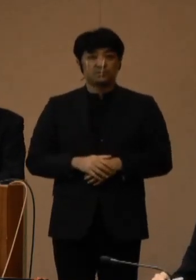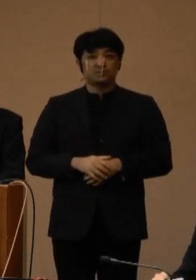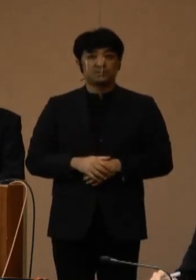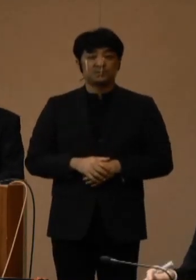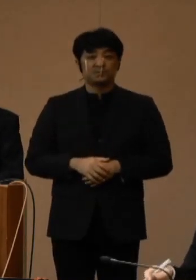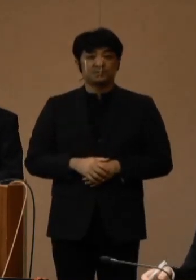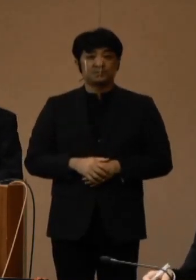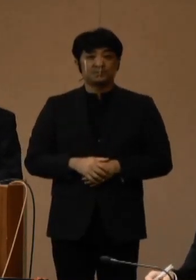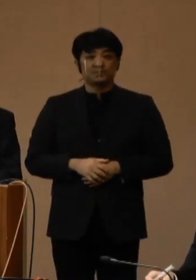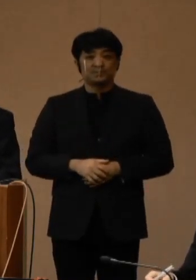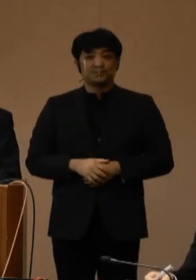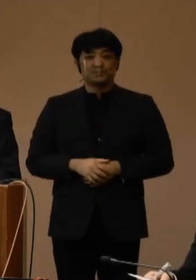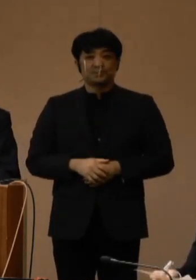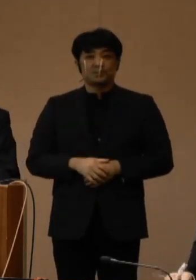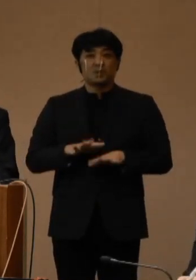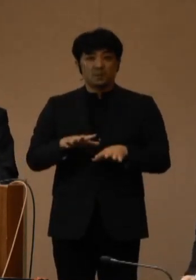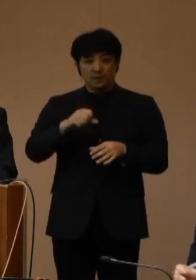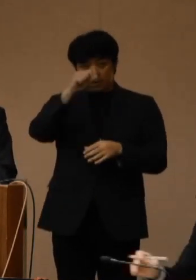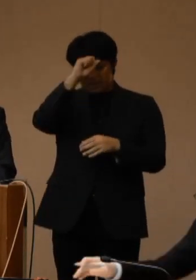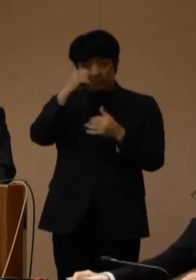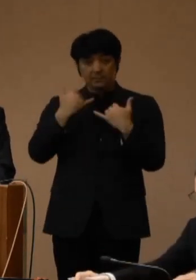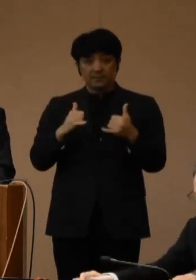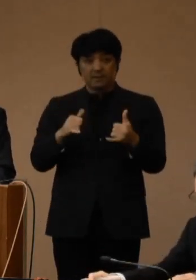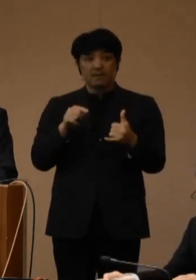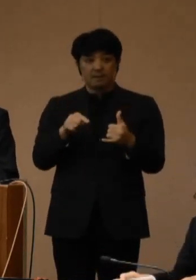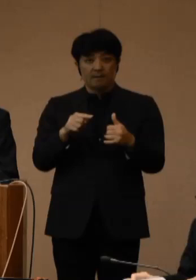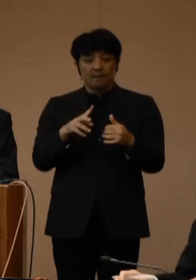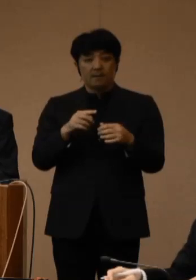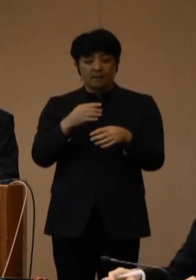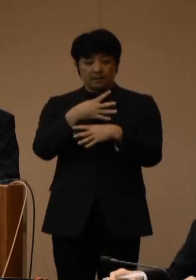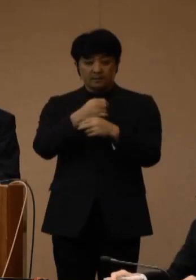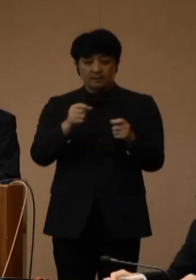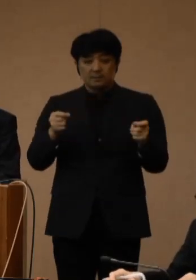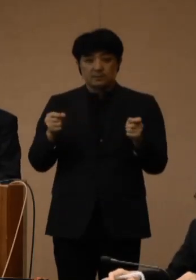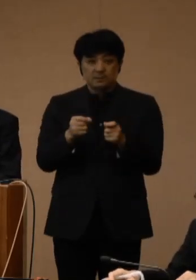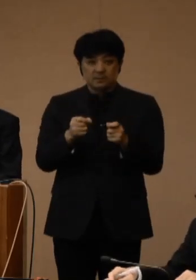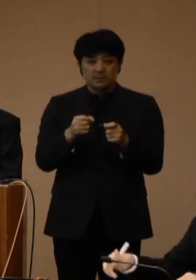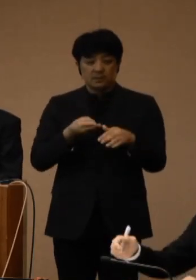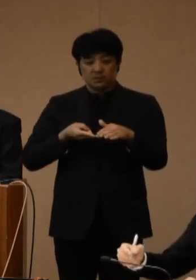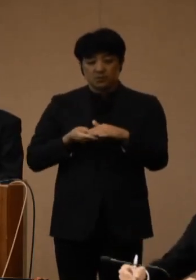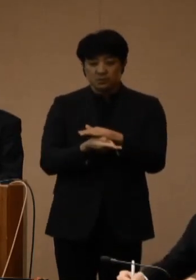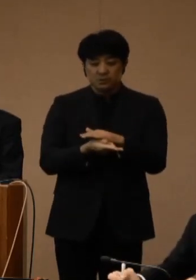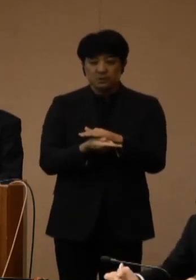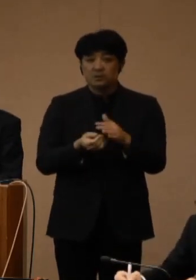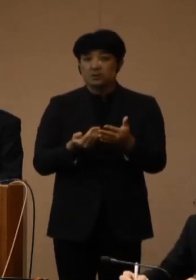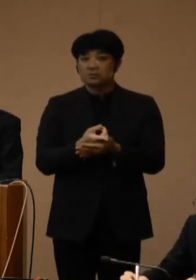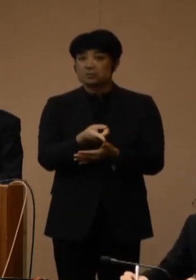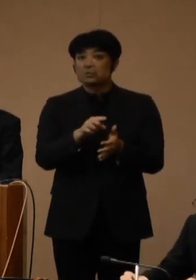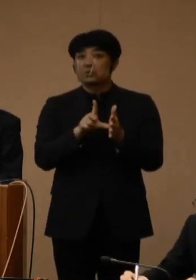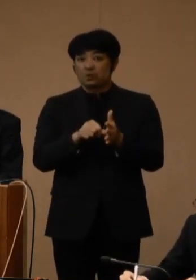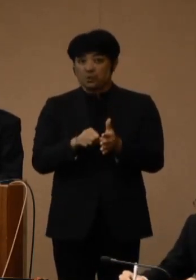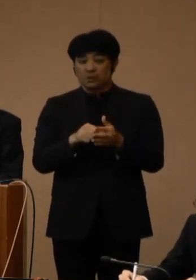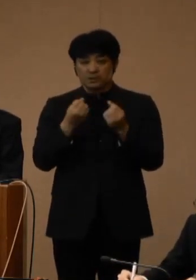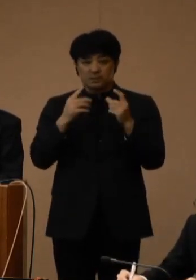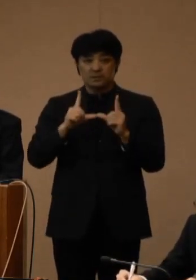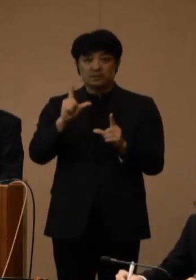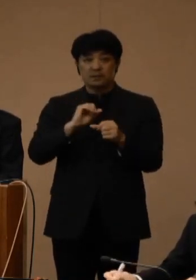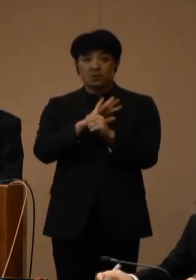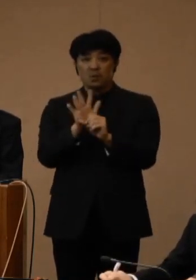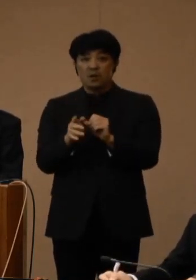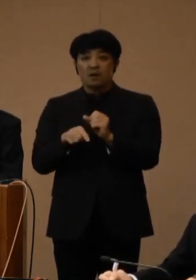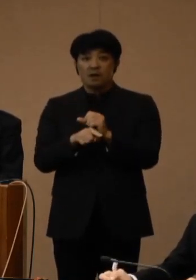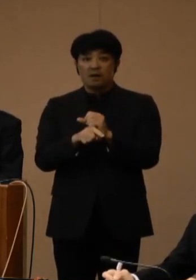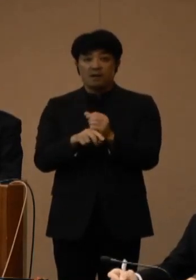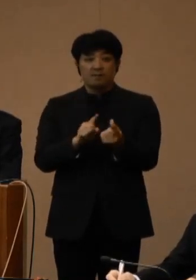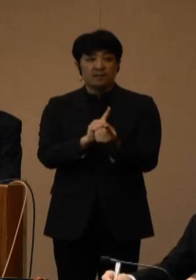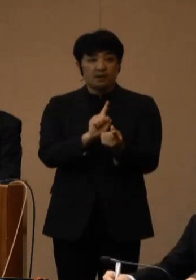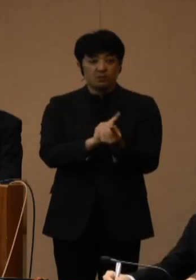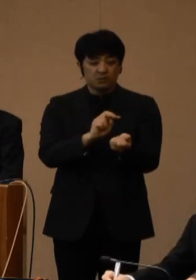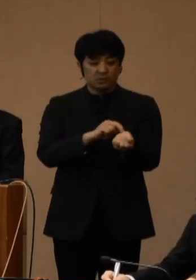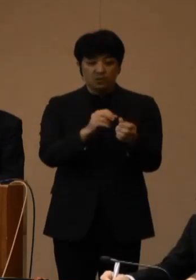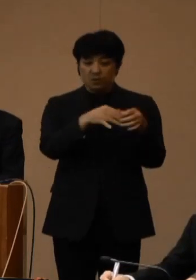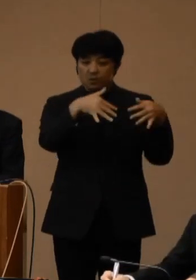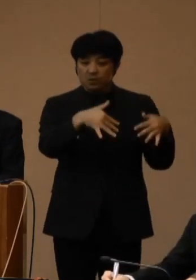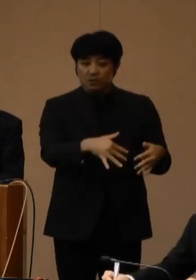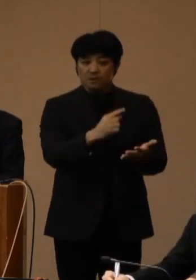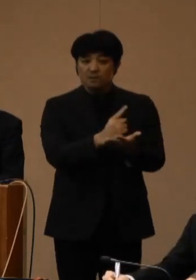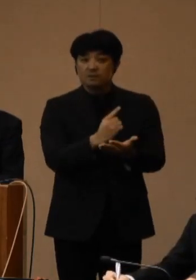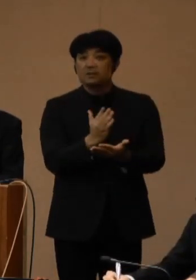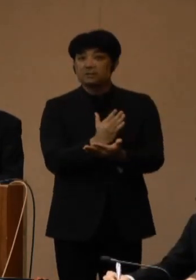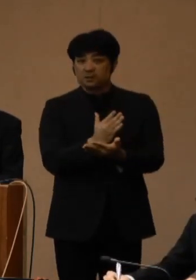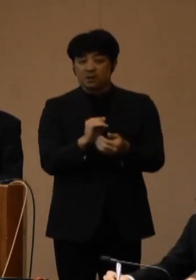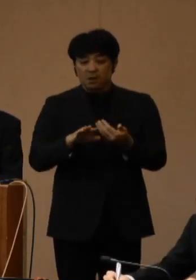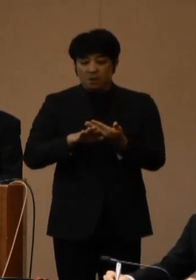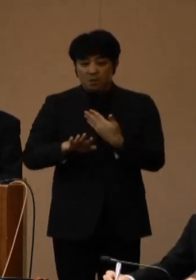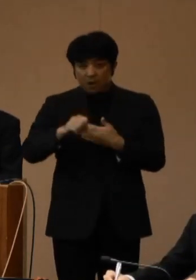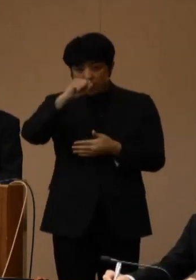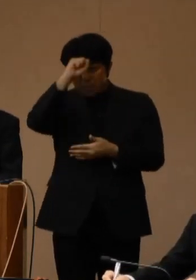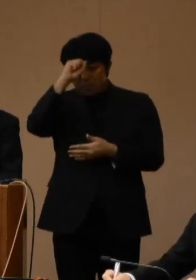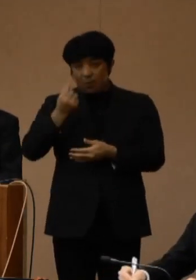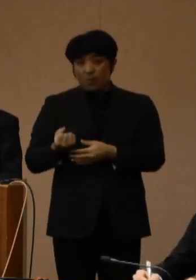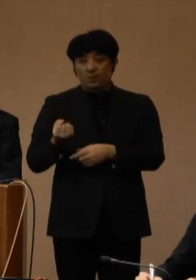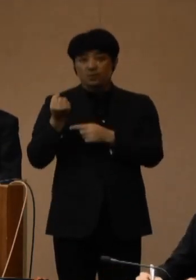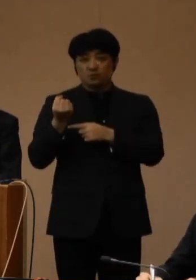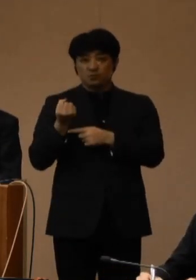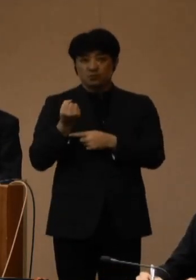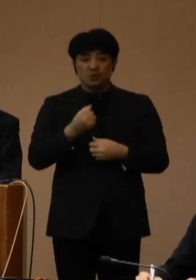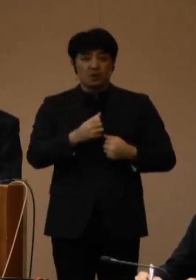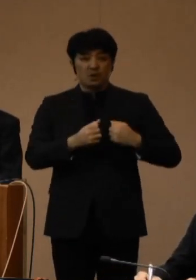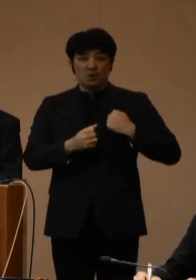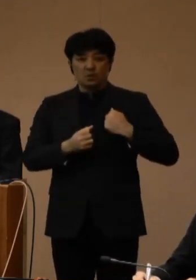あまりに多くの患者さんが短期間のうちに入院するようなことになれば、新型コロナに対応する医療のみならず、他の疾患の患者さんの命を守る医療が提供でき